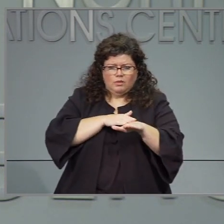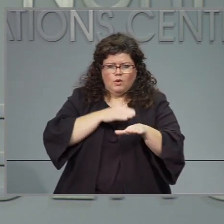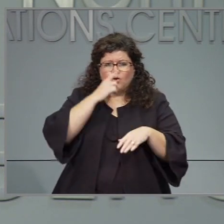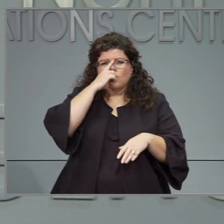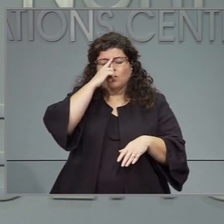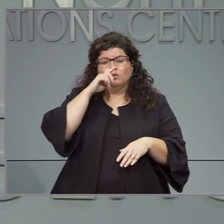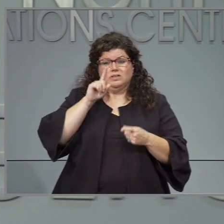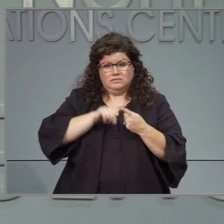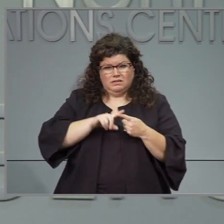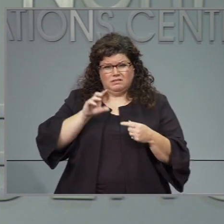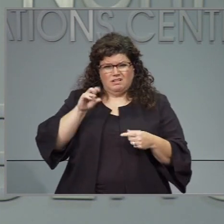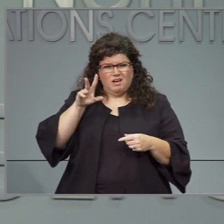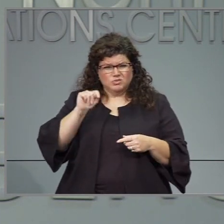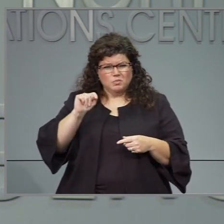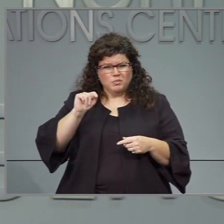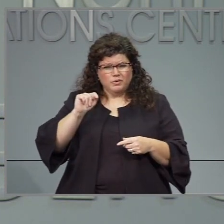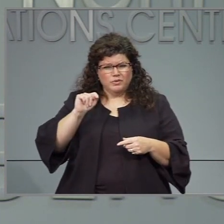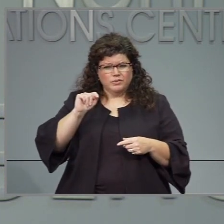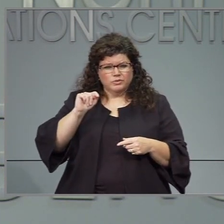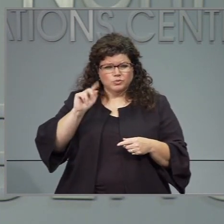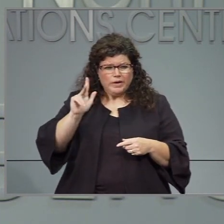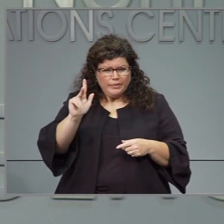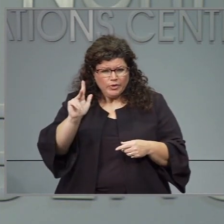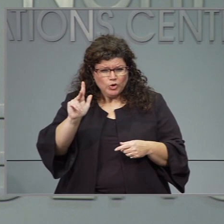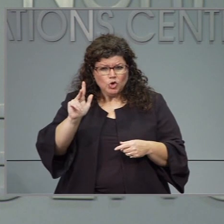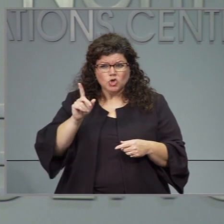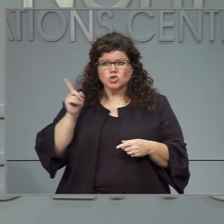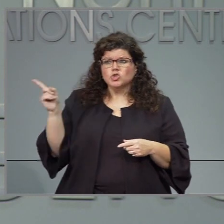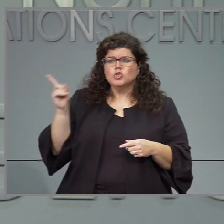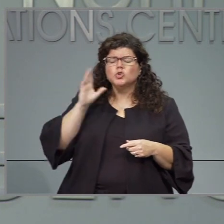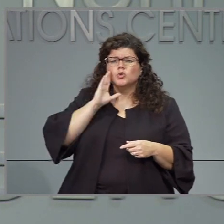va a continuar con fases con numeroso.